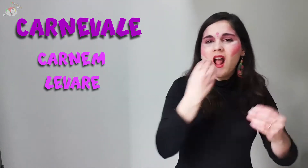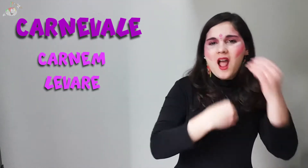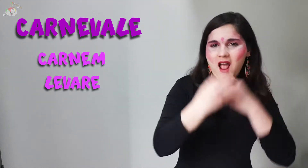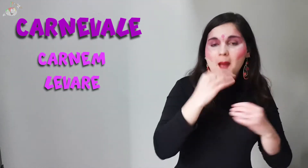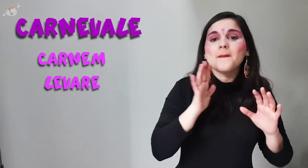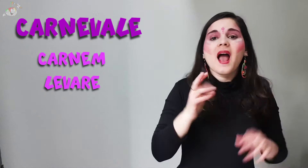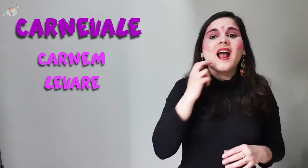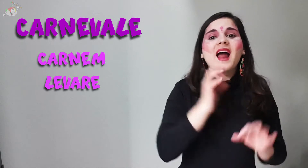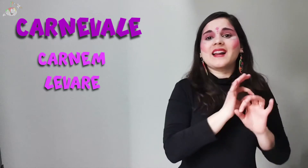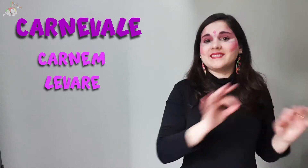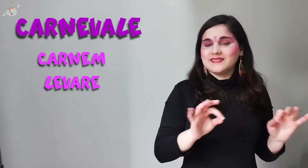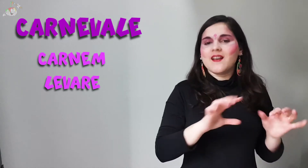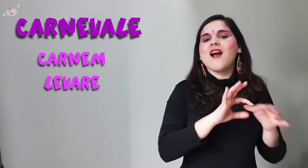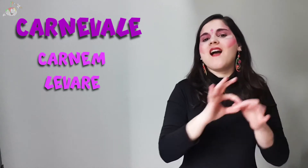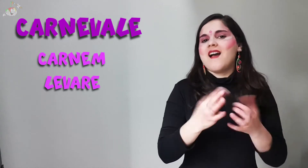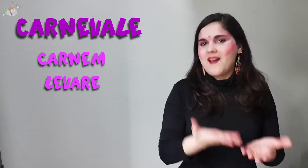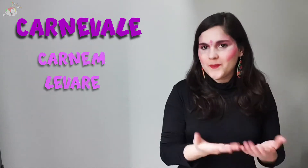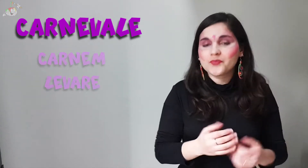e si mangiava senza carne.